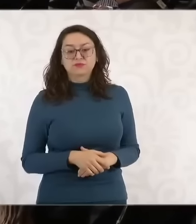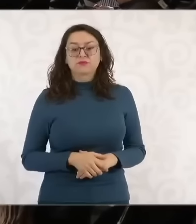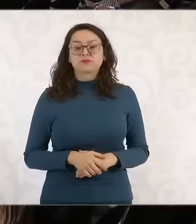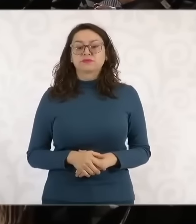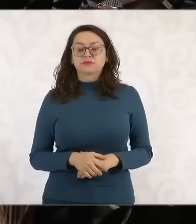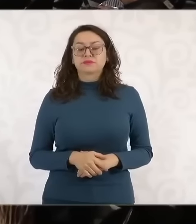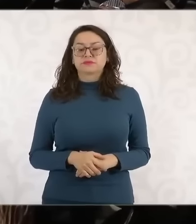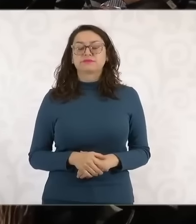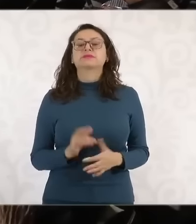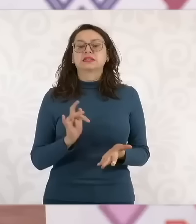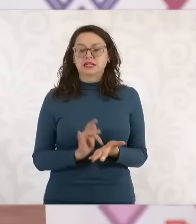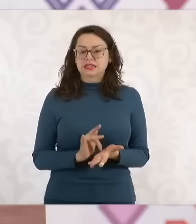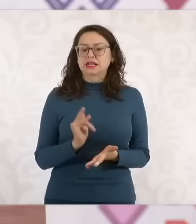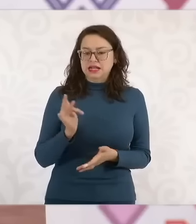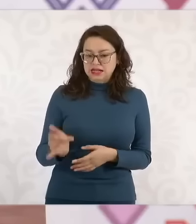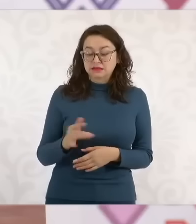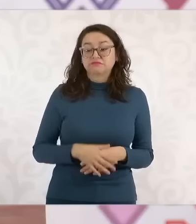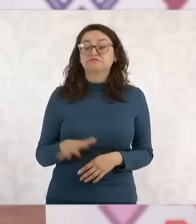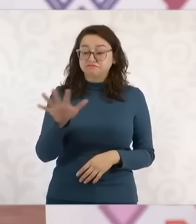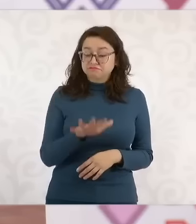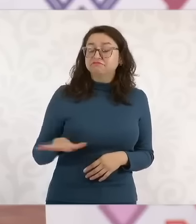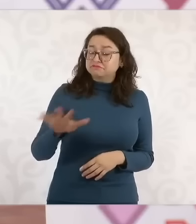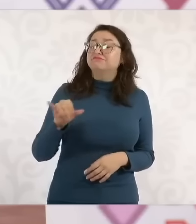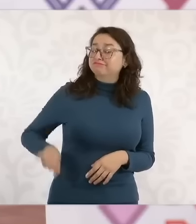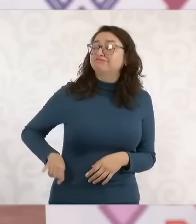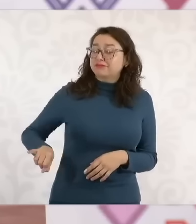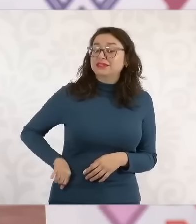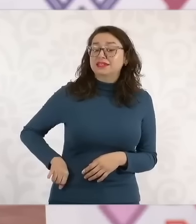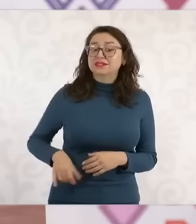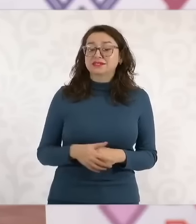Ah, evidentemente para nosotros es una zona muy interesante eh, porque es muy apropiada para la